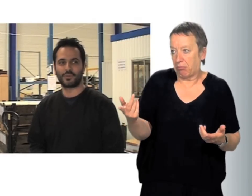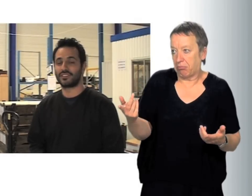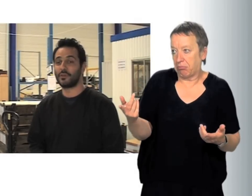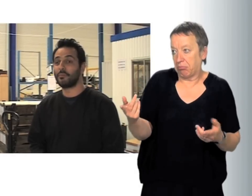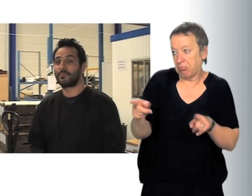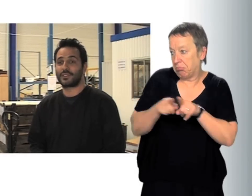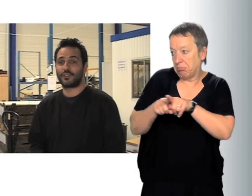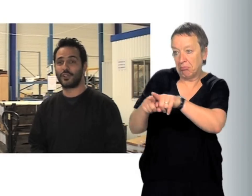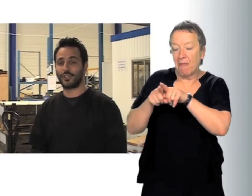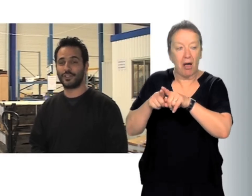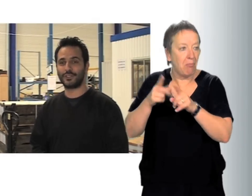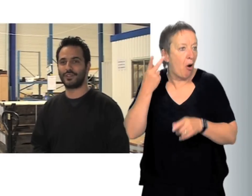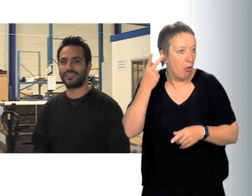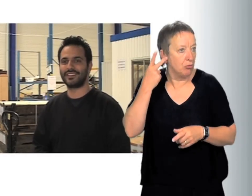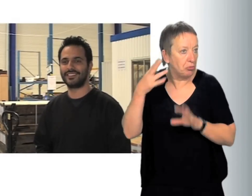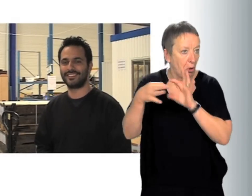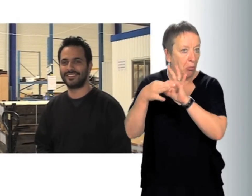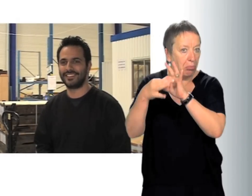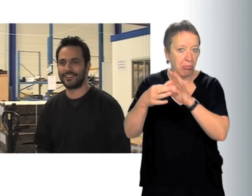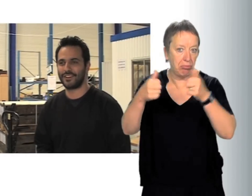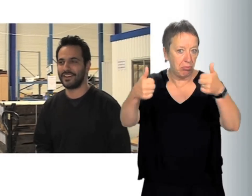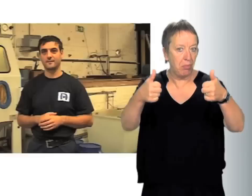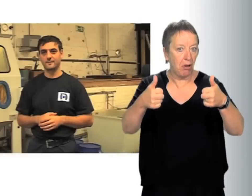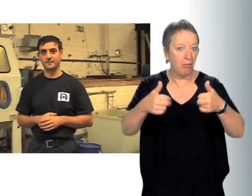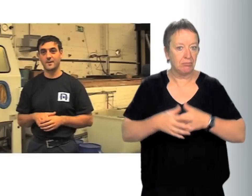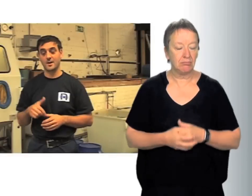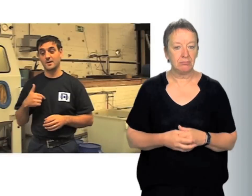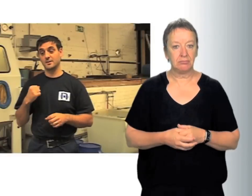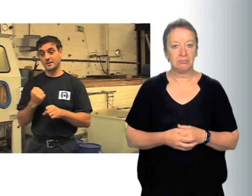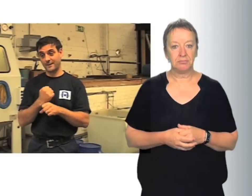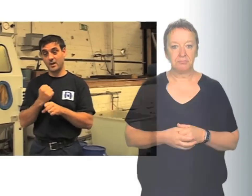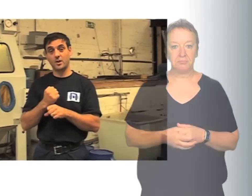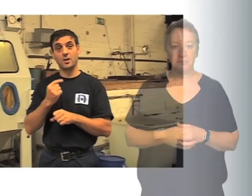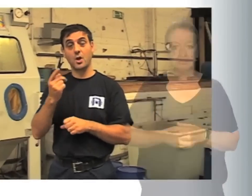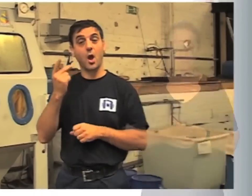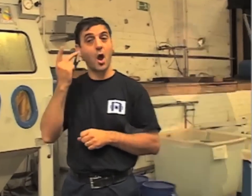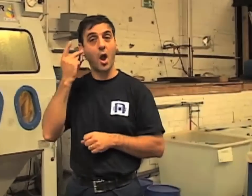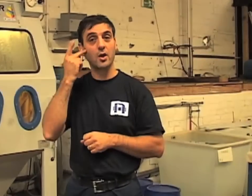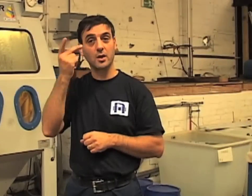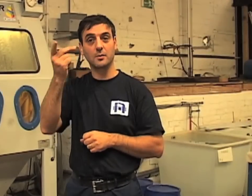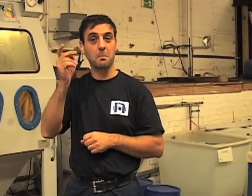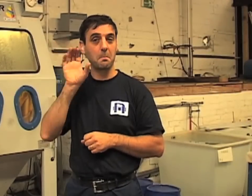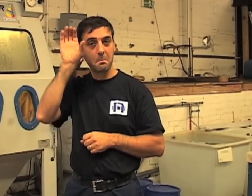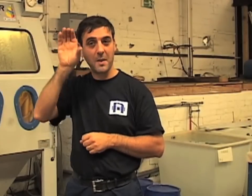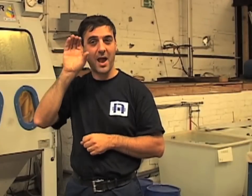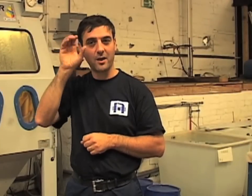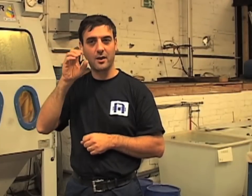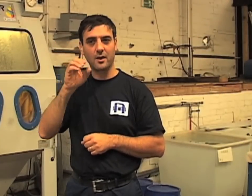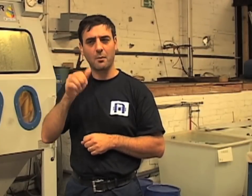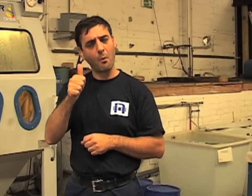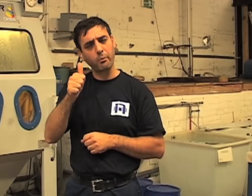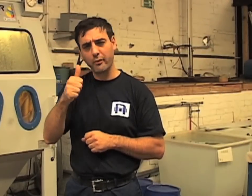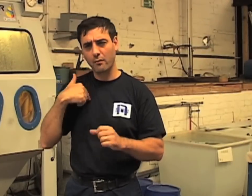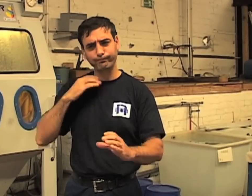comme si c'était personne entendante. Je travaille avec un entendant, un marocain.